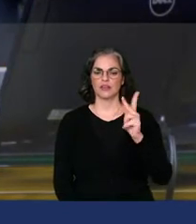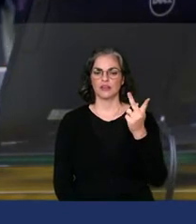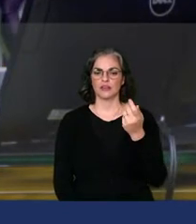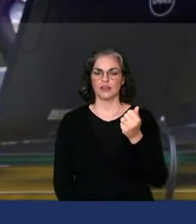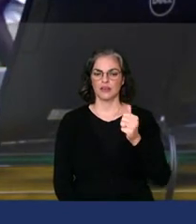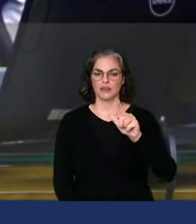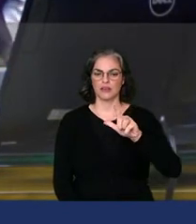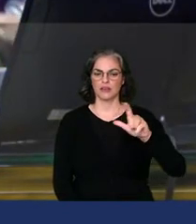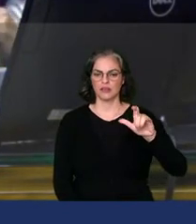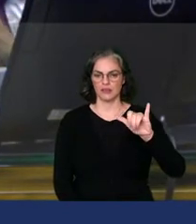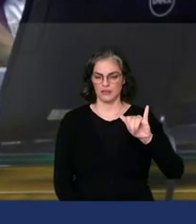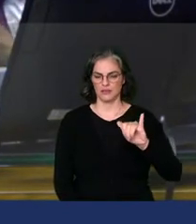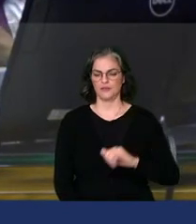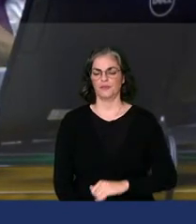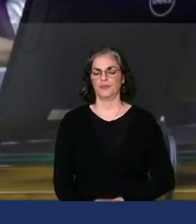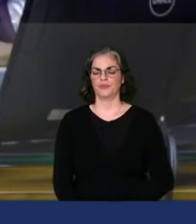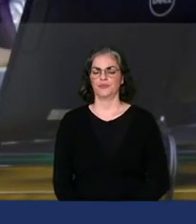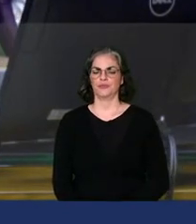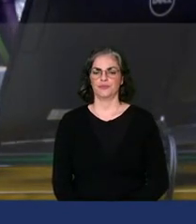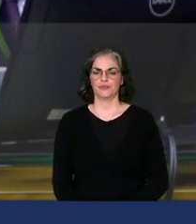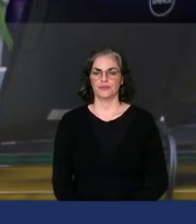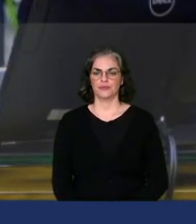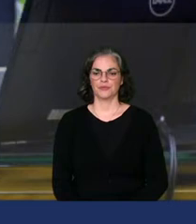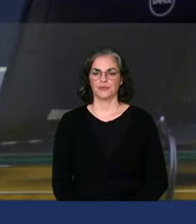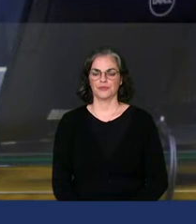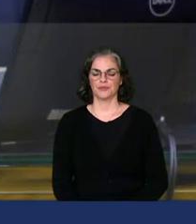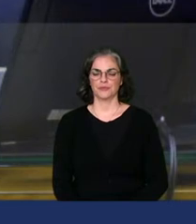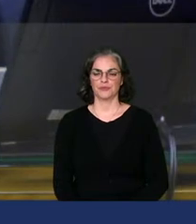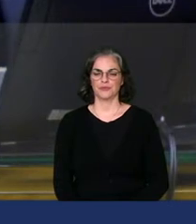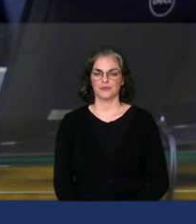DEPUTADO BOSCO, DEPUTADO... -- [DEPUTADO]: PRESIDENTE, DEPUTADA JANDIRA. -- [PRESIDENTE]: POIS NÃ